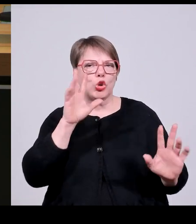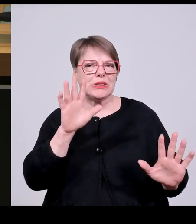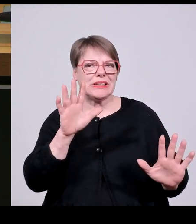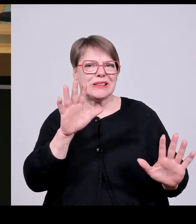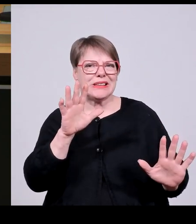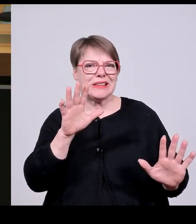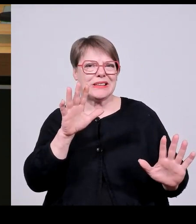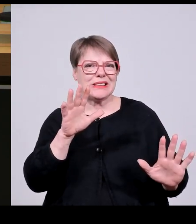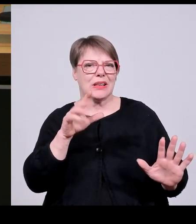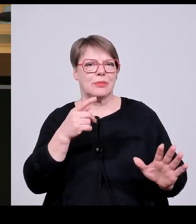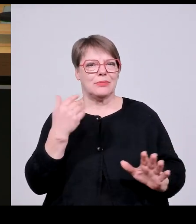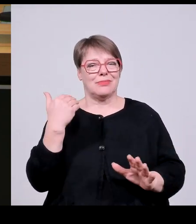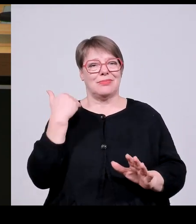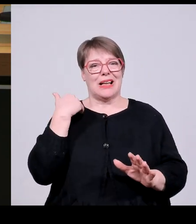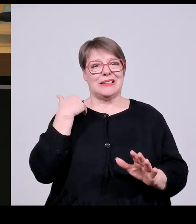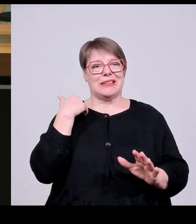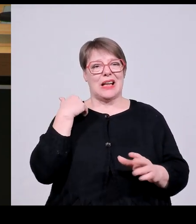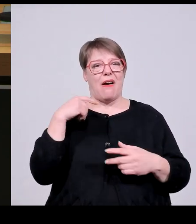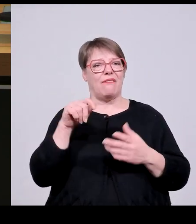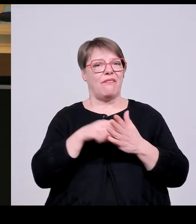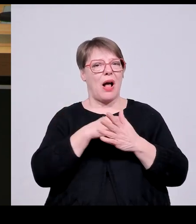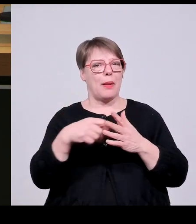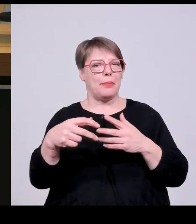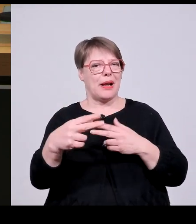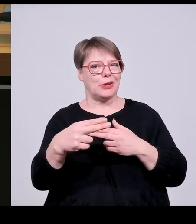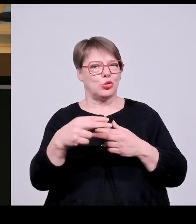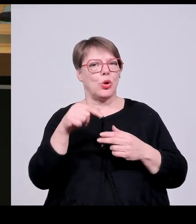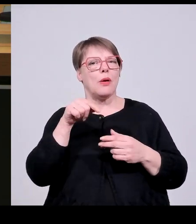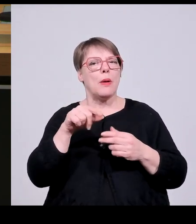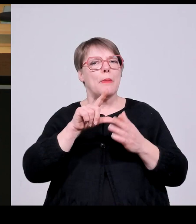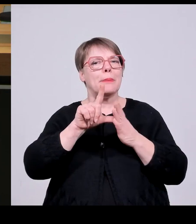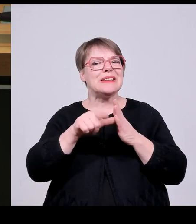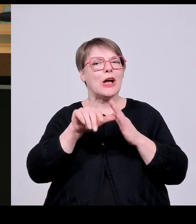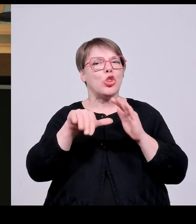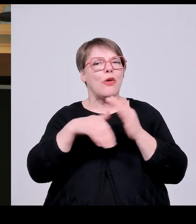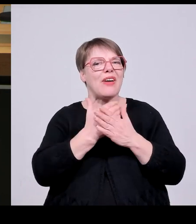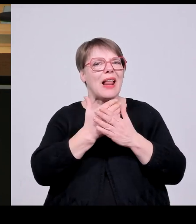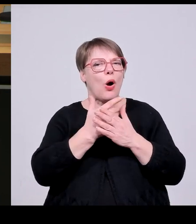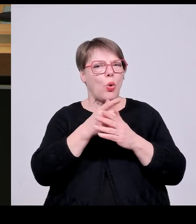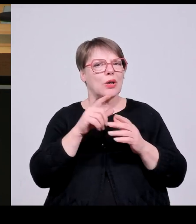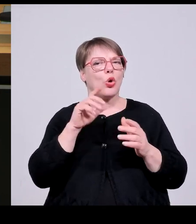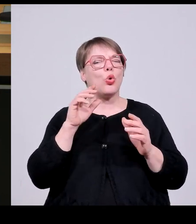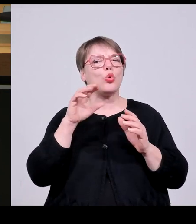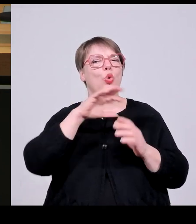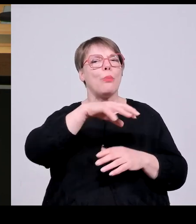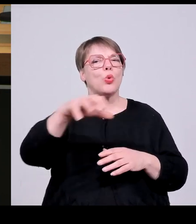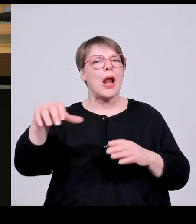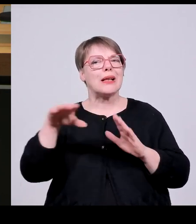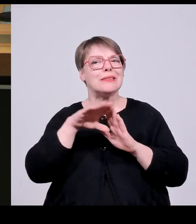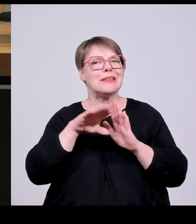zu einer Überlastung. Was haben Sie gemacht? Was haben Sie für die Kommunen gemacht? Sie haben diese Möglichkeit der Novellierung des